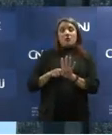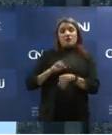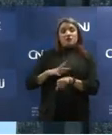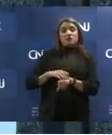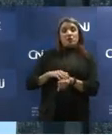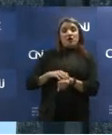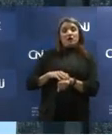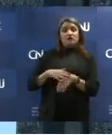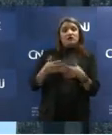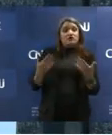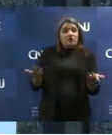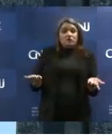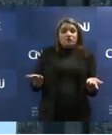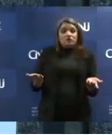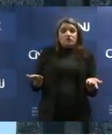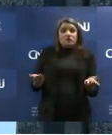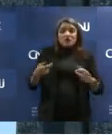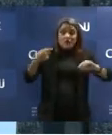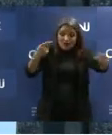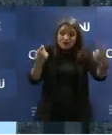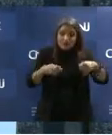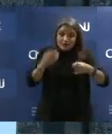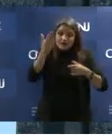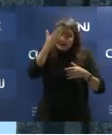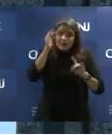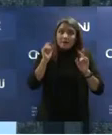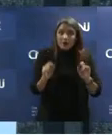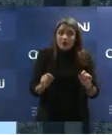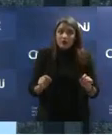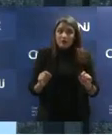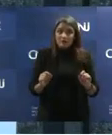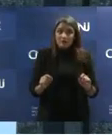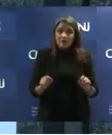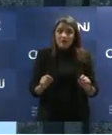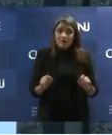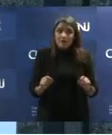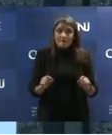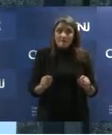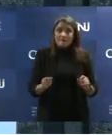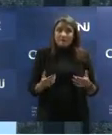O que a gente precisa saber que passo com quem corra para percorrer essa estrada.